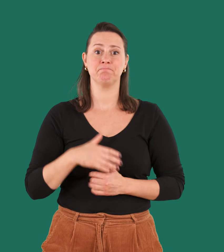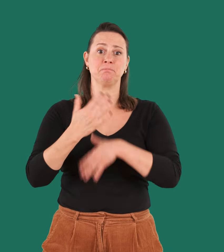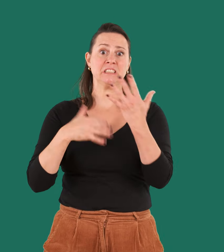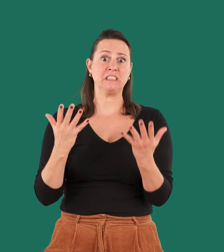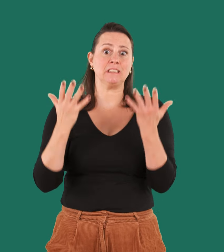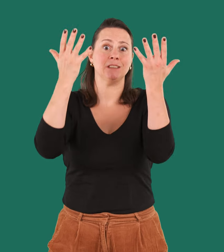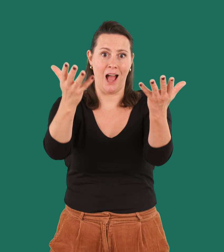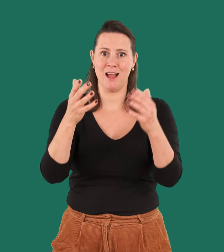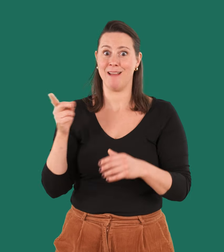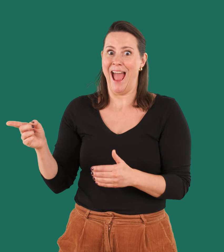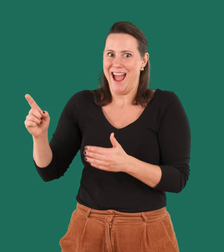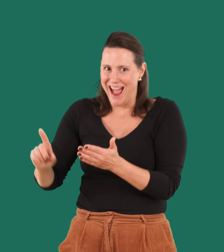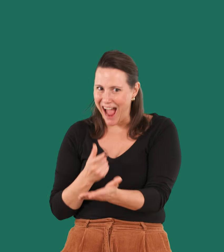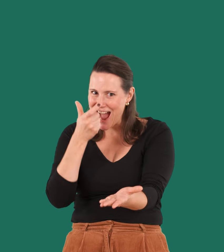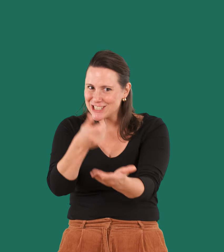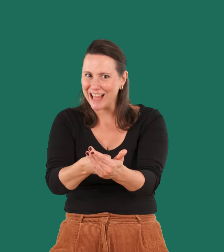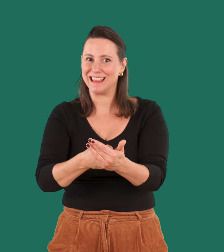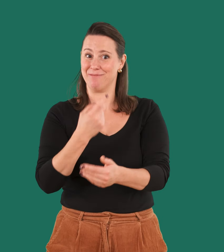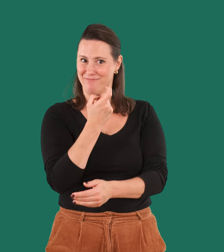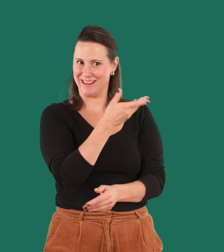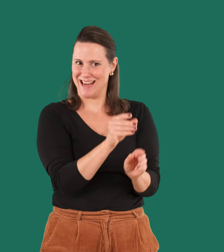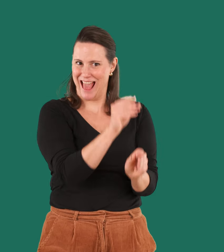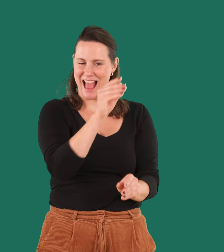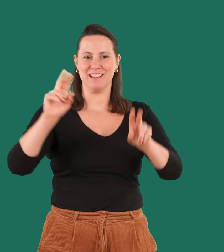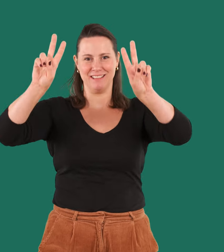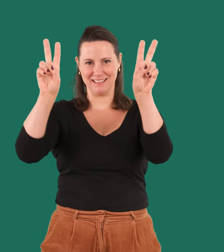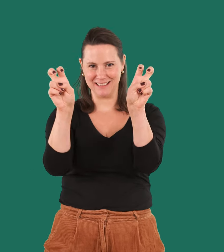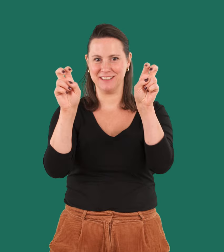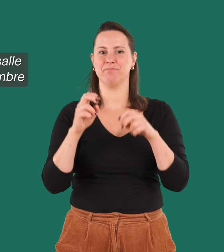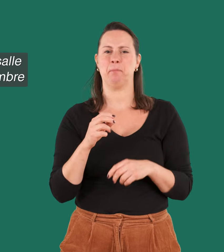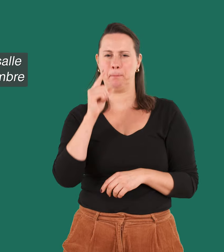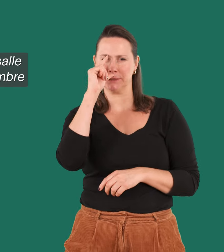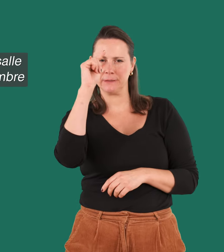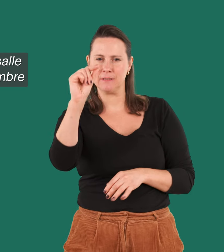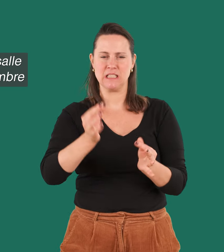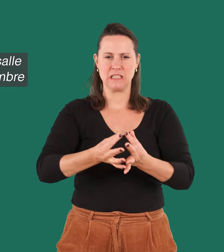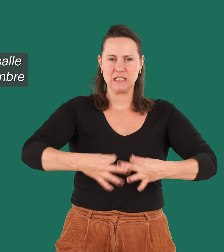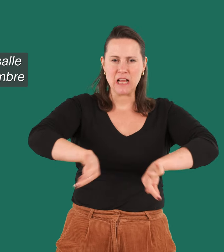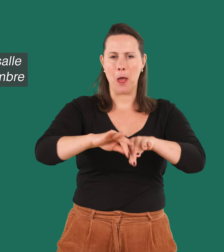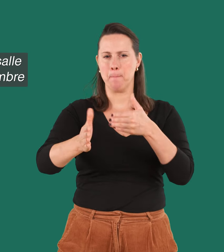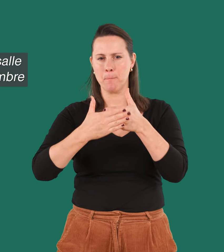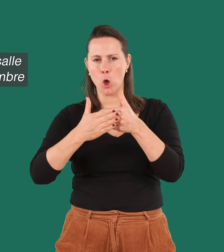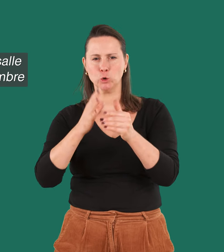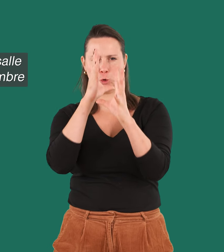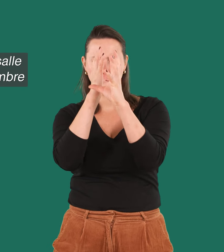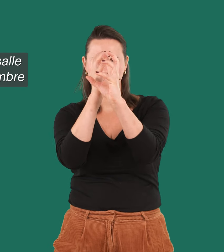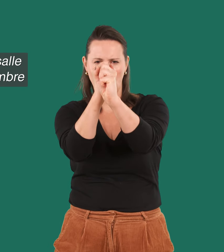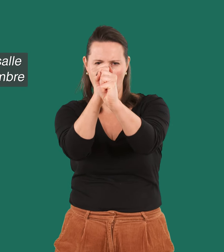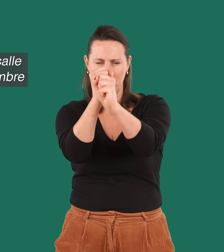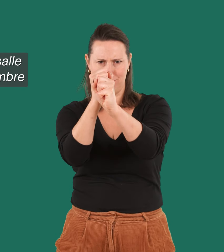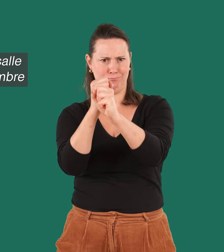Perspective de salle à la porte de sombre est acquise par Berggruen dix ans plus tard.